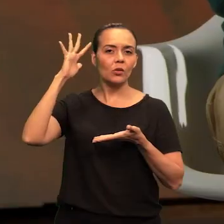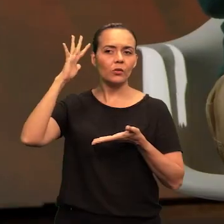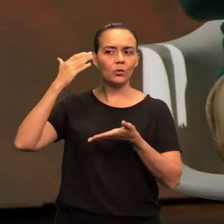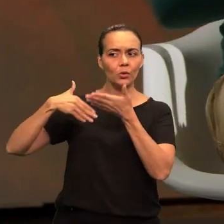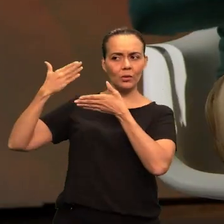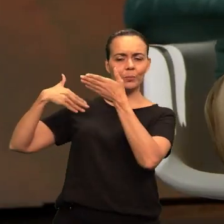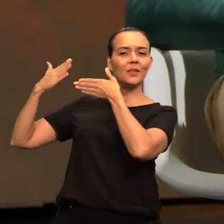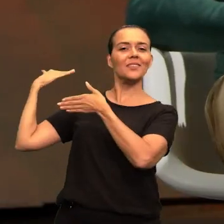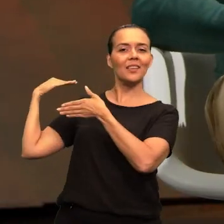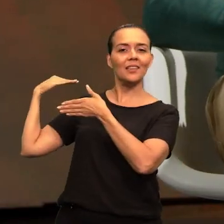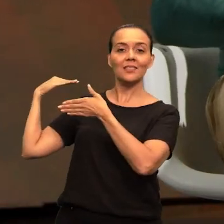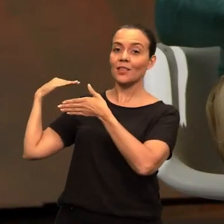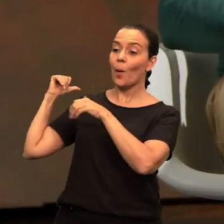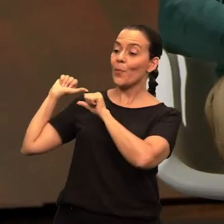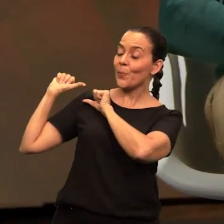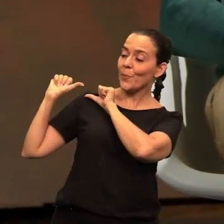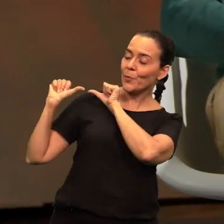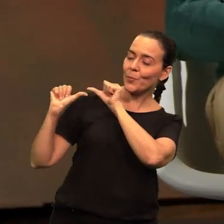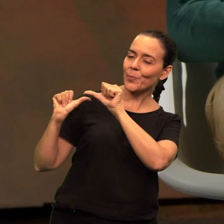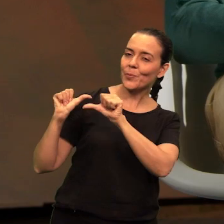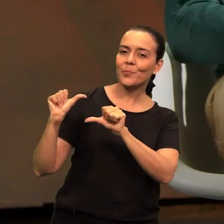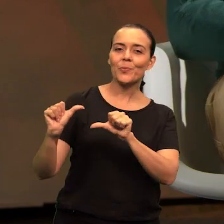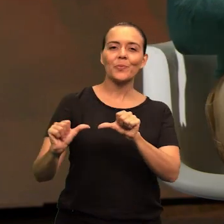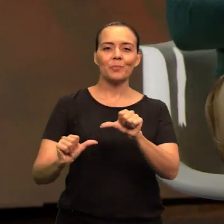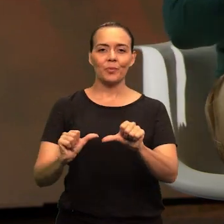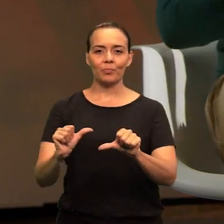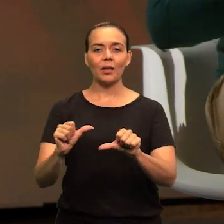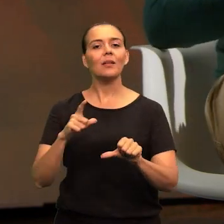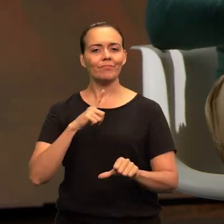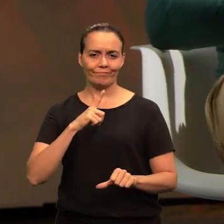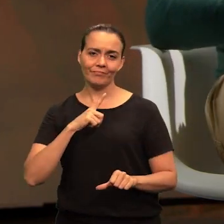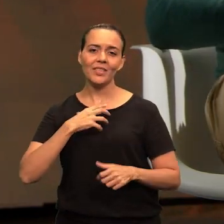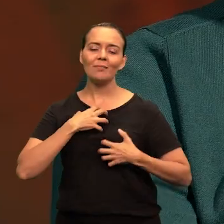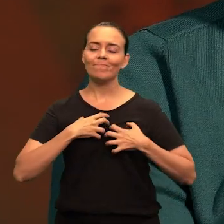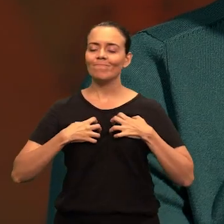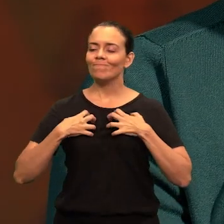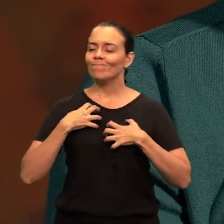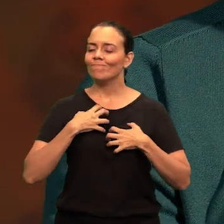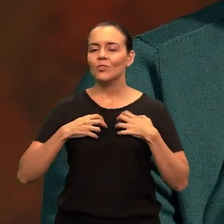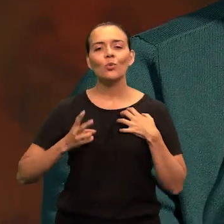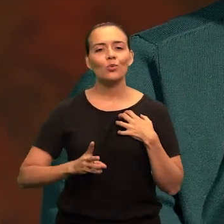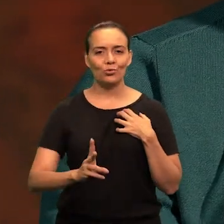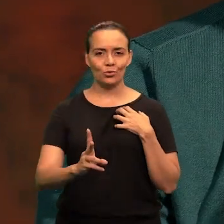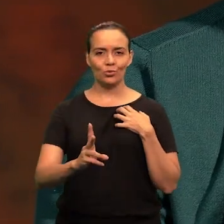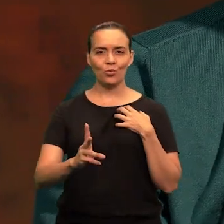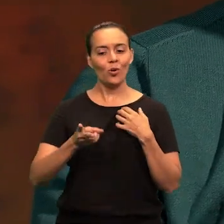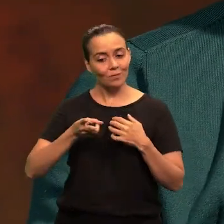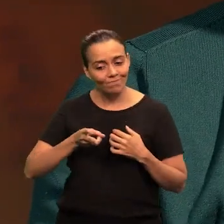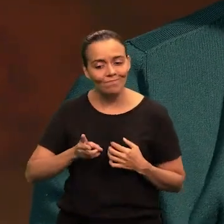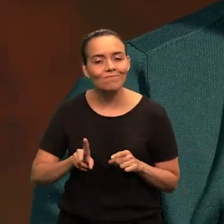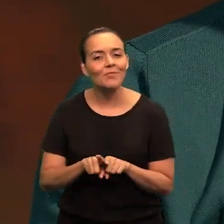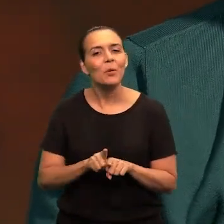O que eu posso dizer é que persiste a angústia de ser humano. Persiste o sonho da liberdade,